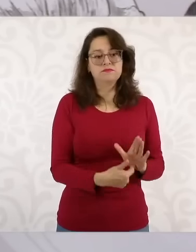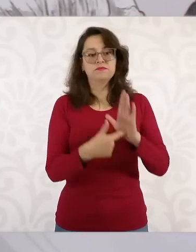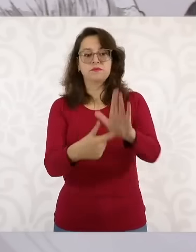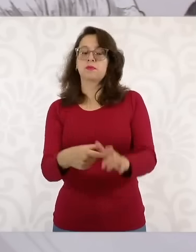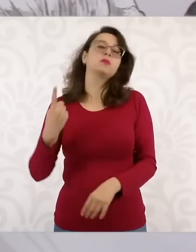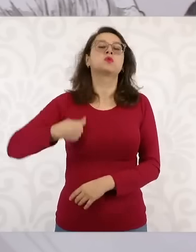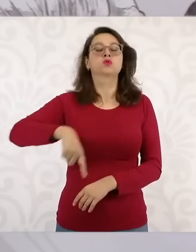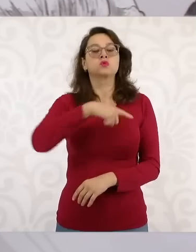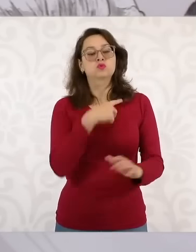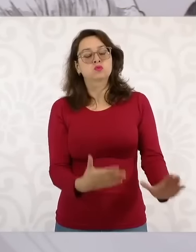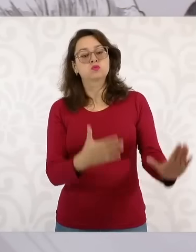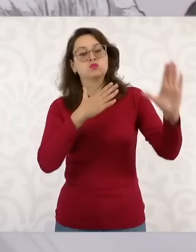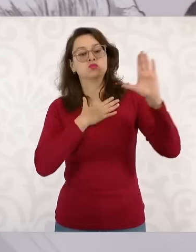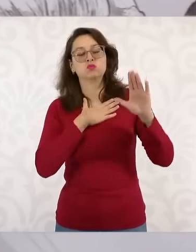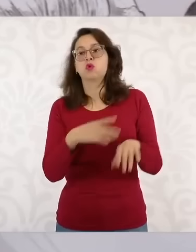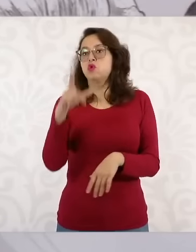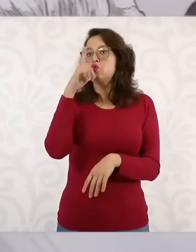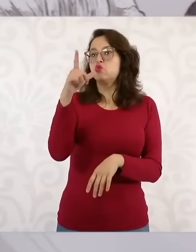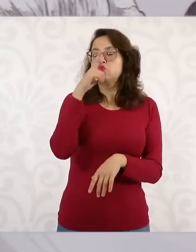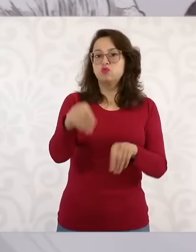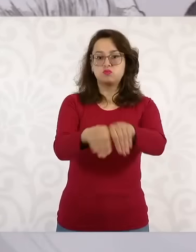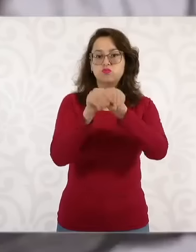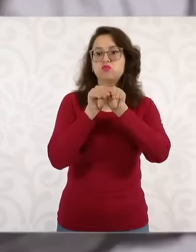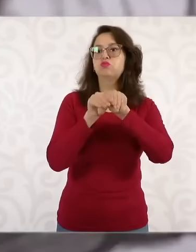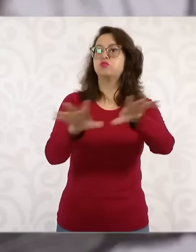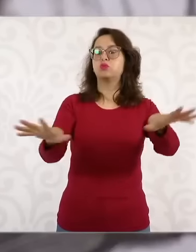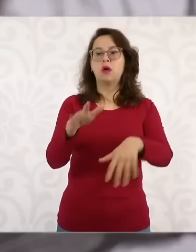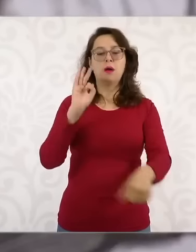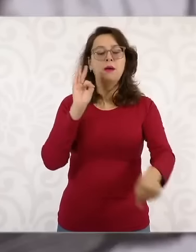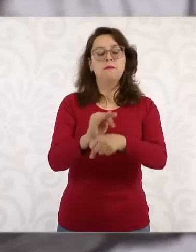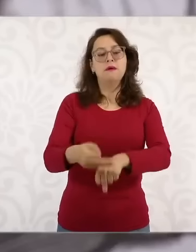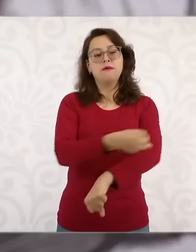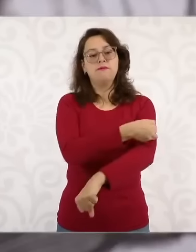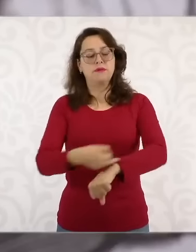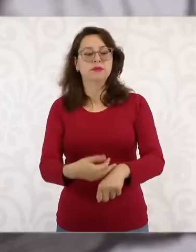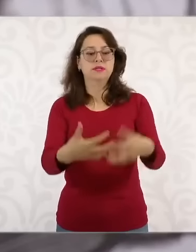confiable y continua para nuestras familias, la industria y los servicios públicos, respetando